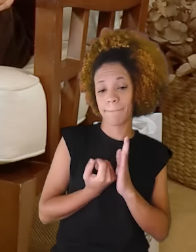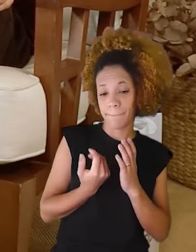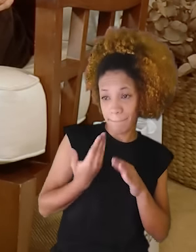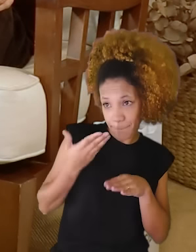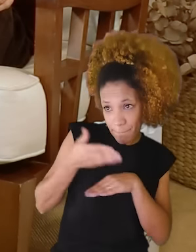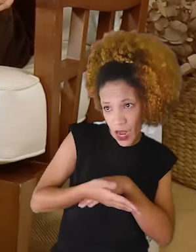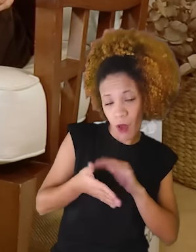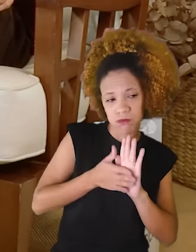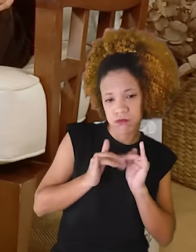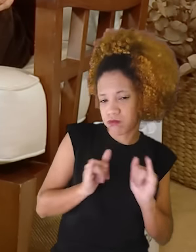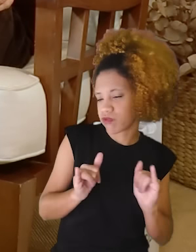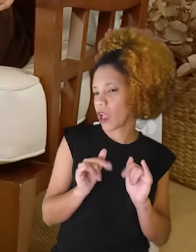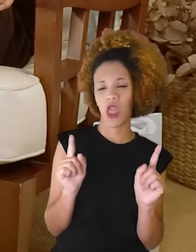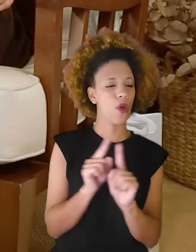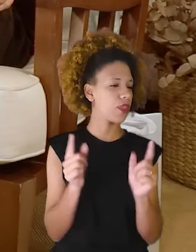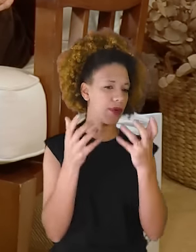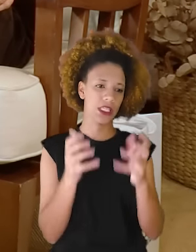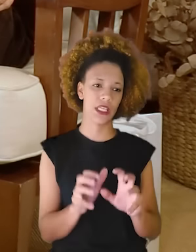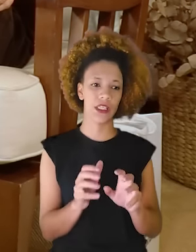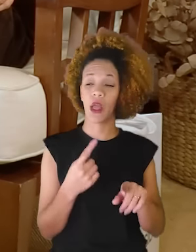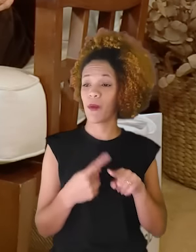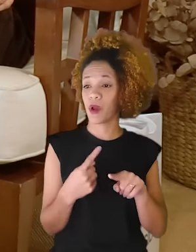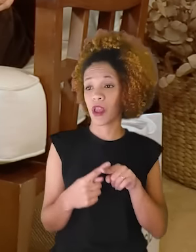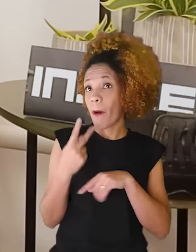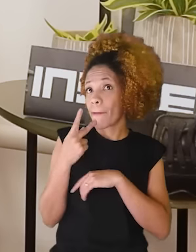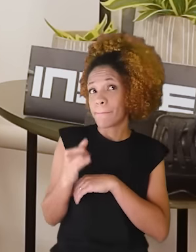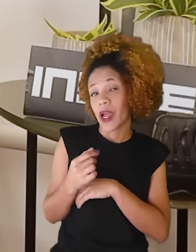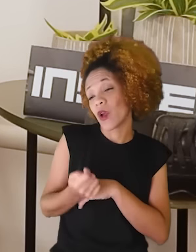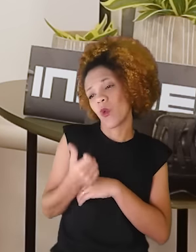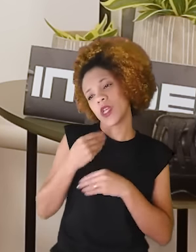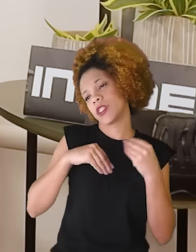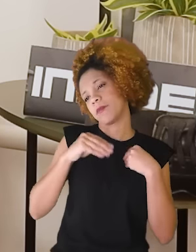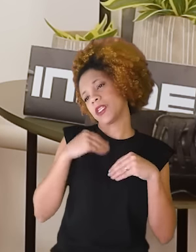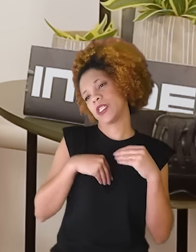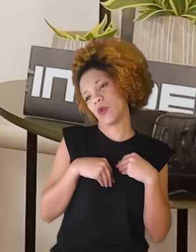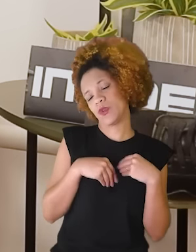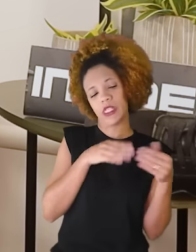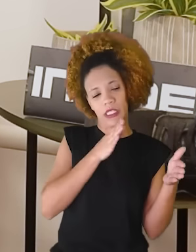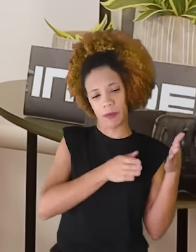não aceitei eu fiquei muito triste na época meu pai ficou quase em depressão nessa época [ __ ]